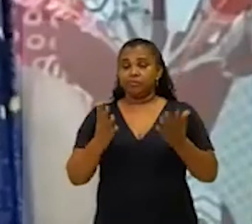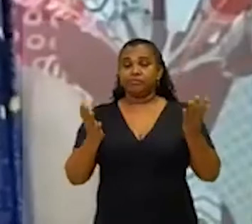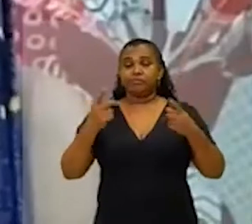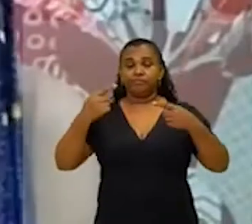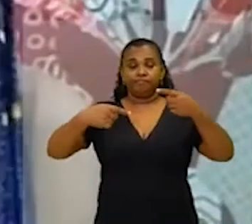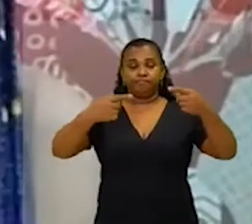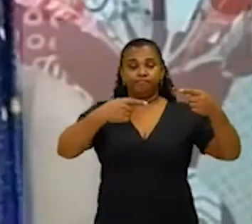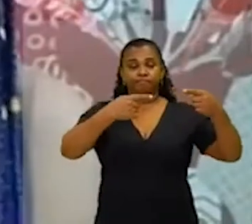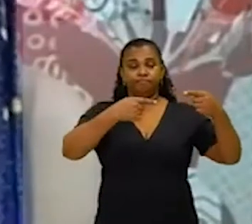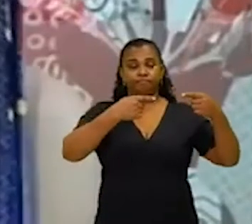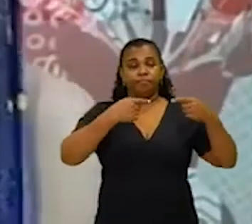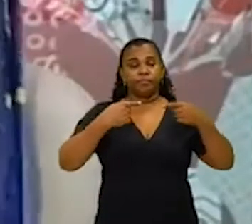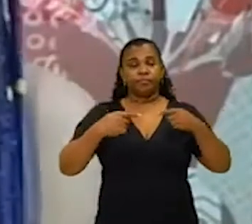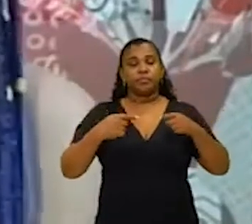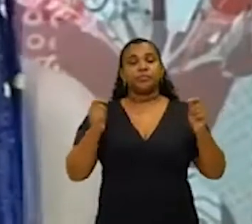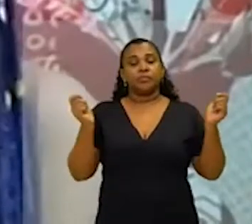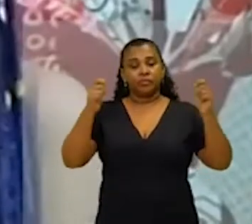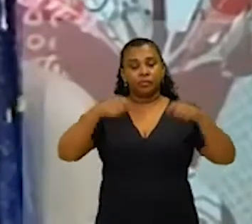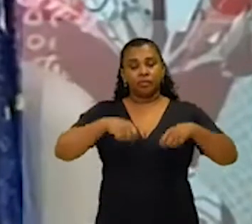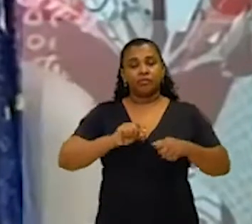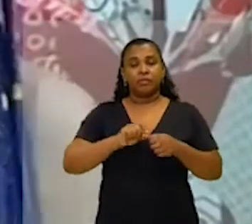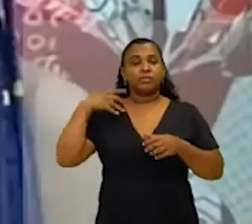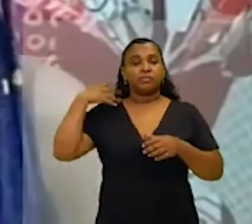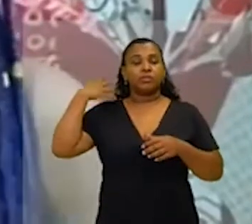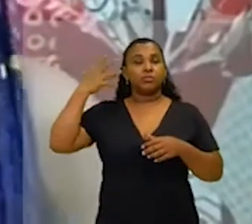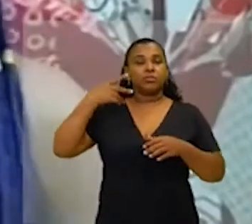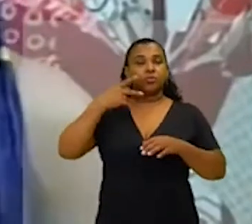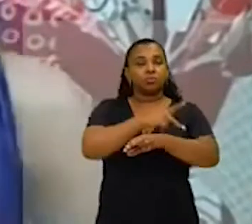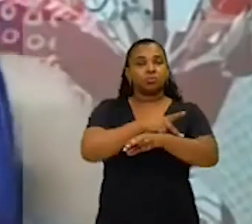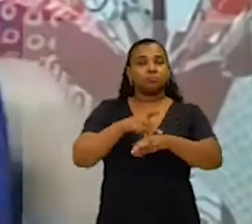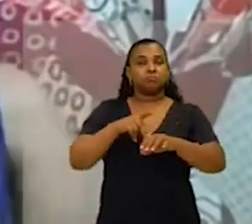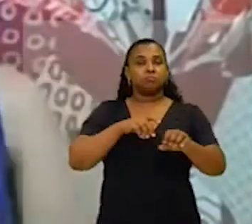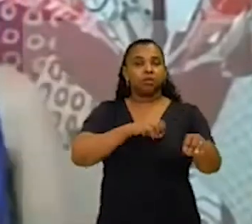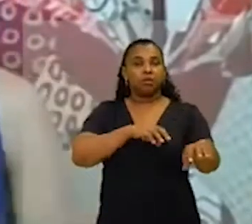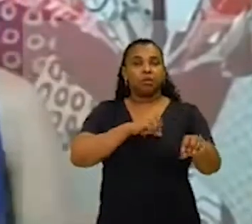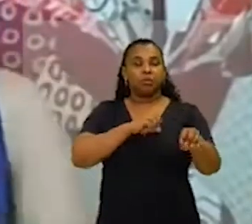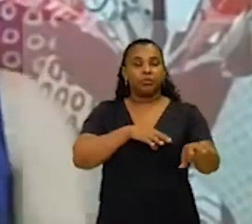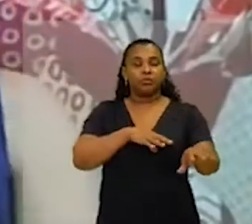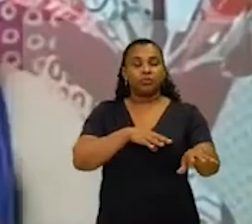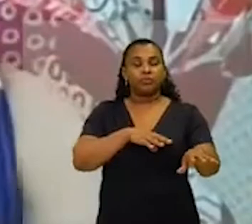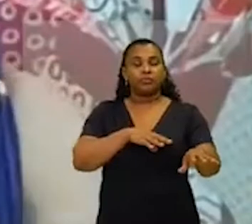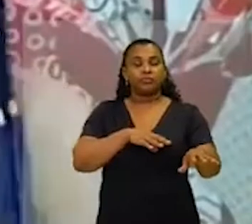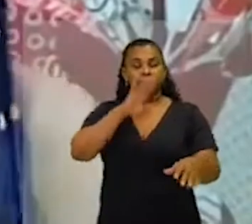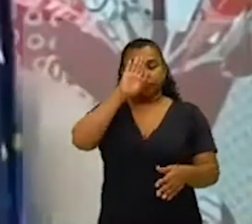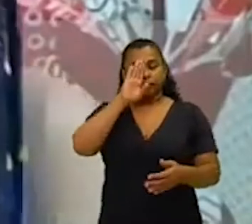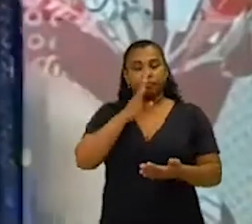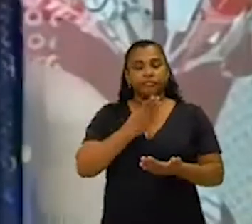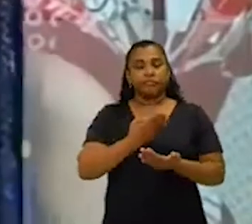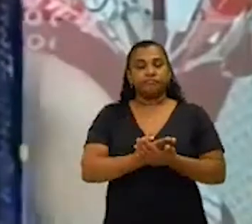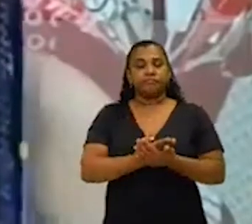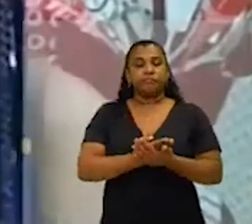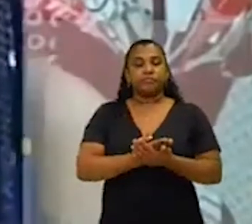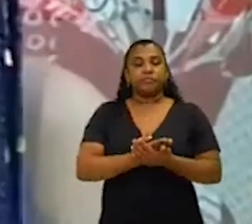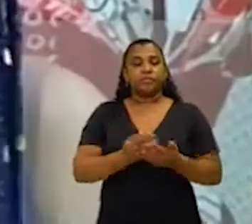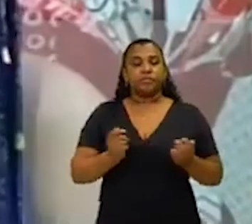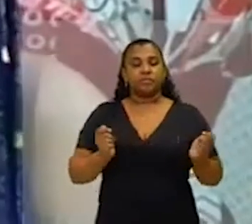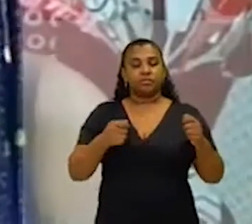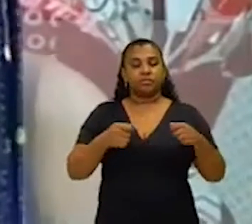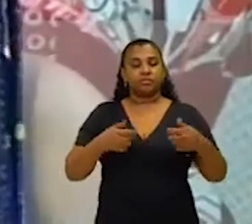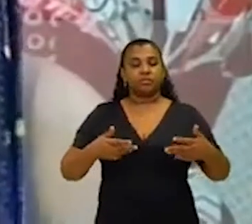podemos o discurso pedagógico e eu acredito que em relação a eficiência das candidaturas